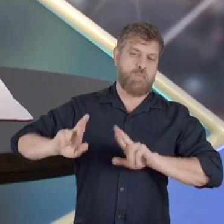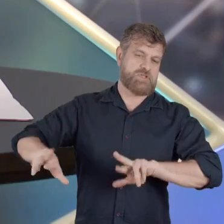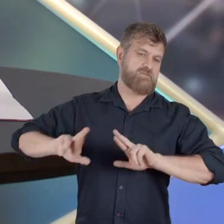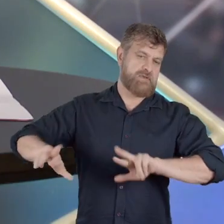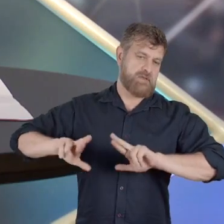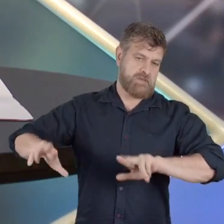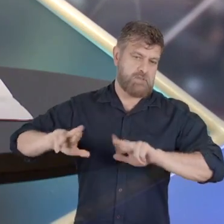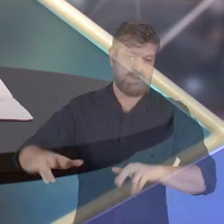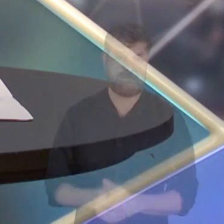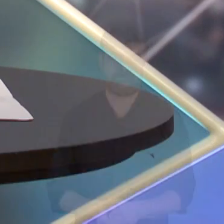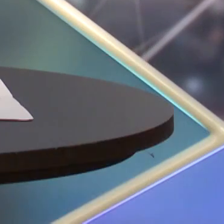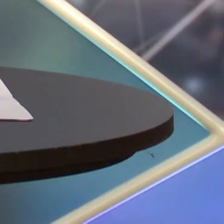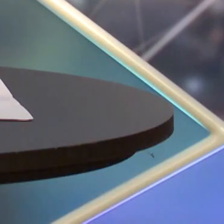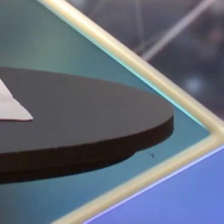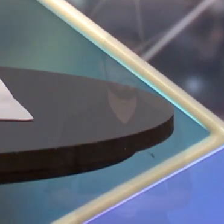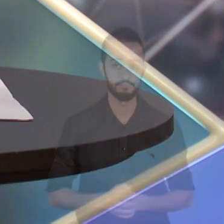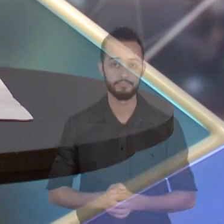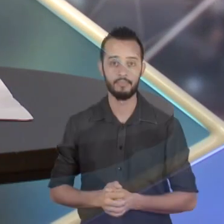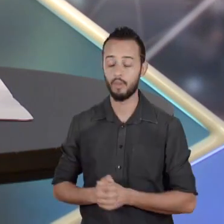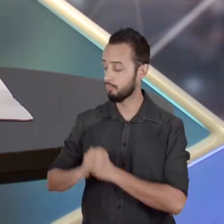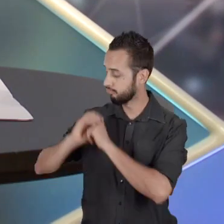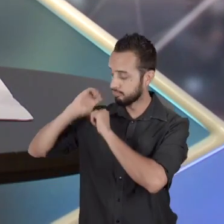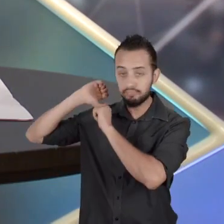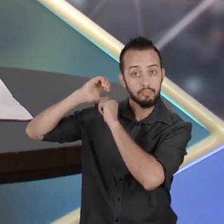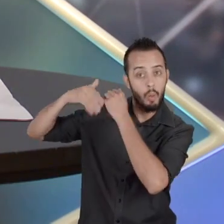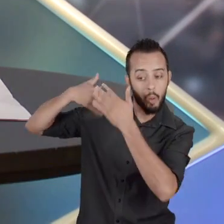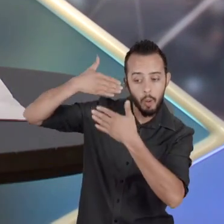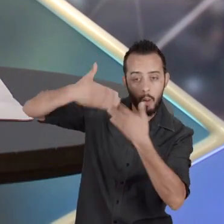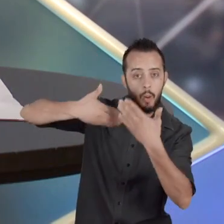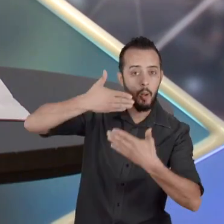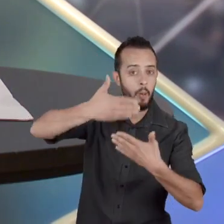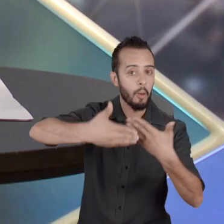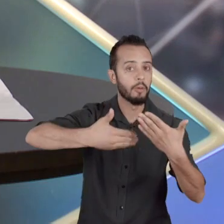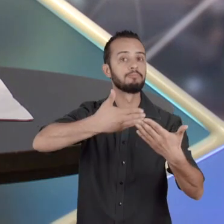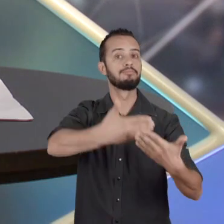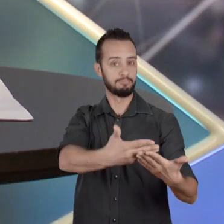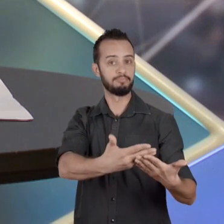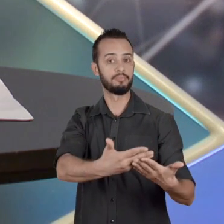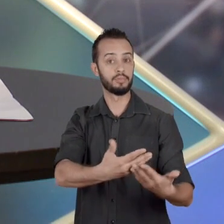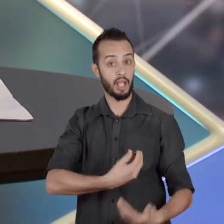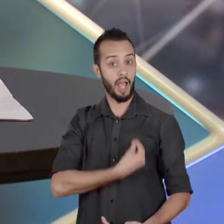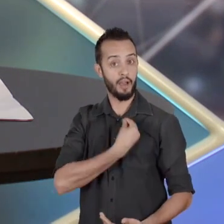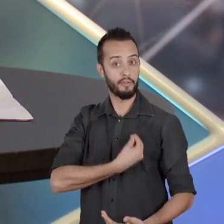Esse processo, como todo o processo que diz respeito à vida subjetiva,